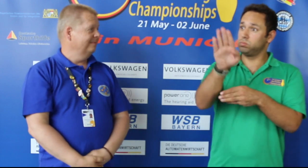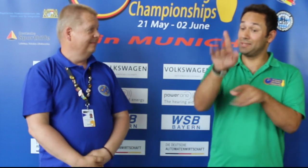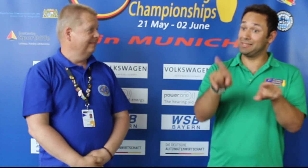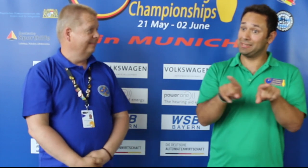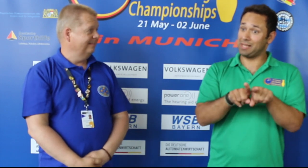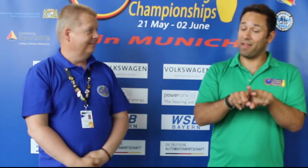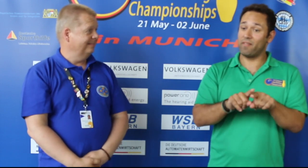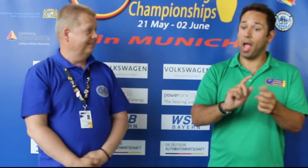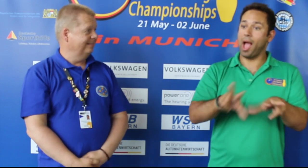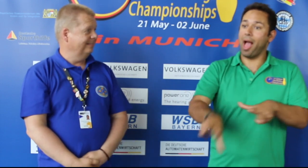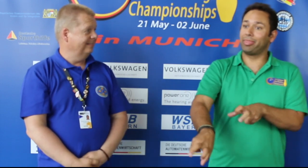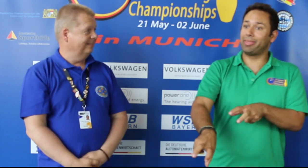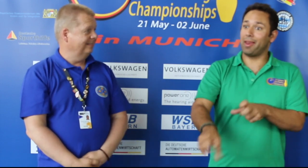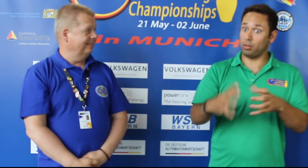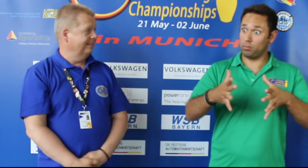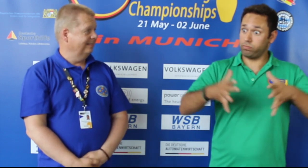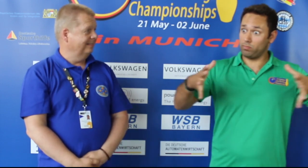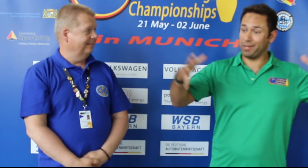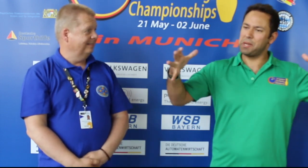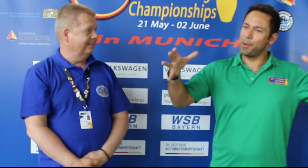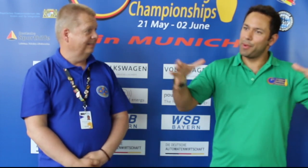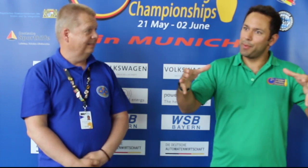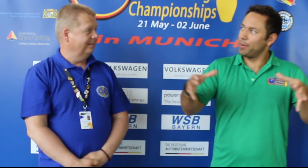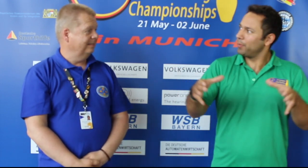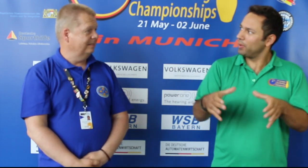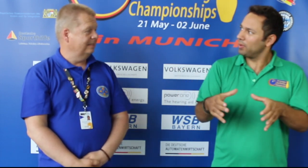Wie ist die Entwicklung beim Bowling? Werden die Teilnehmerzahlen immer größer oder eher kleiner?